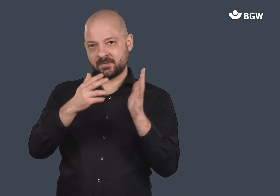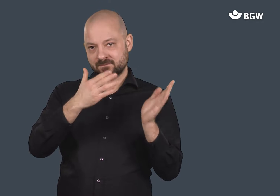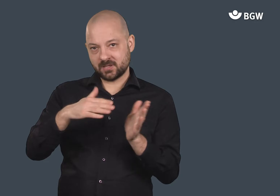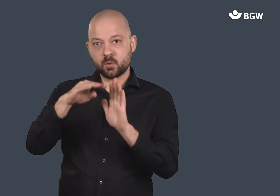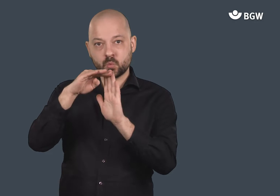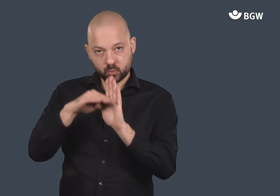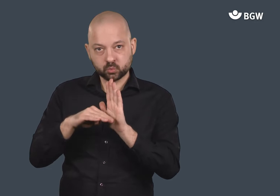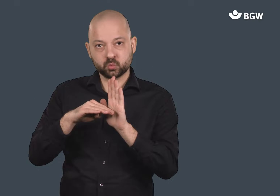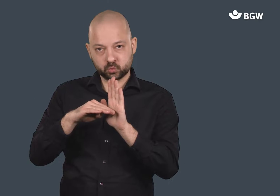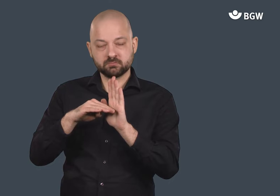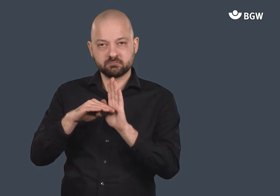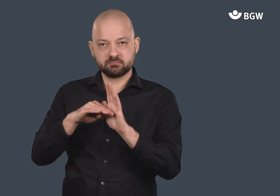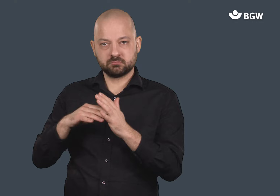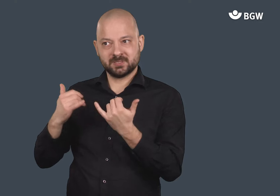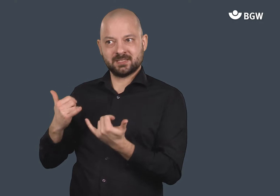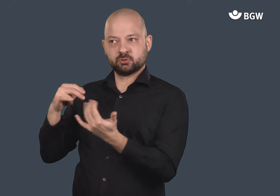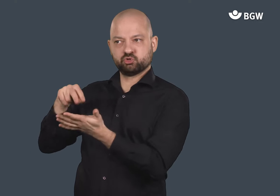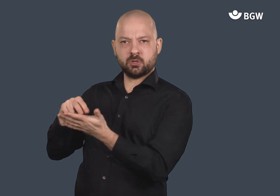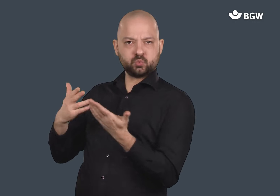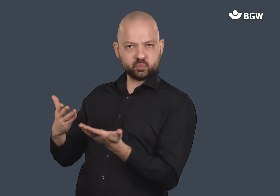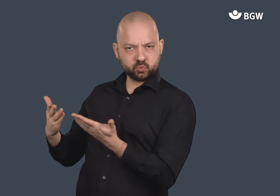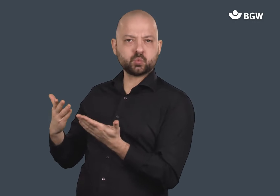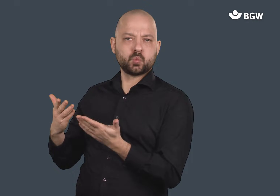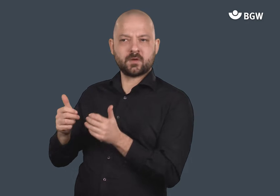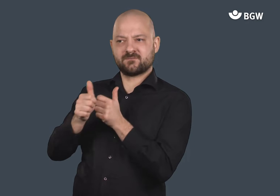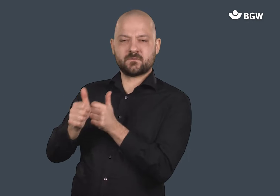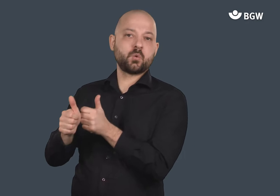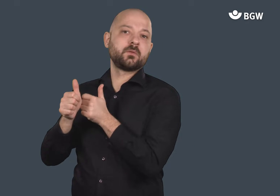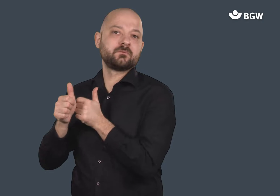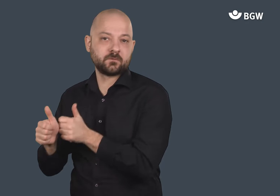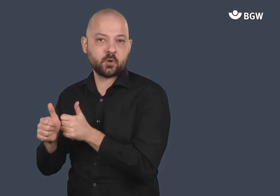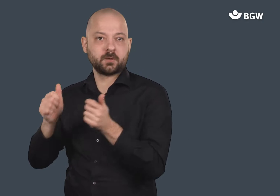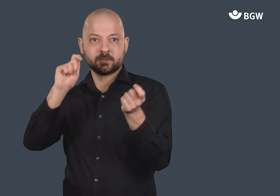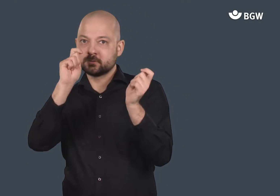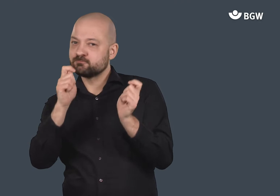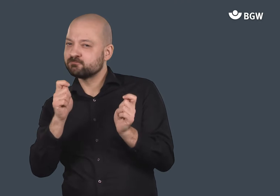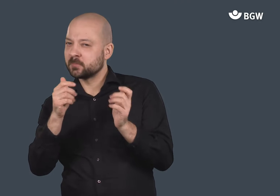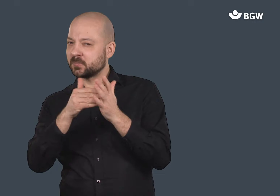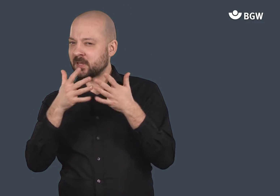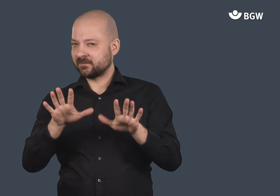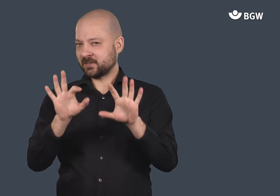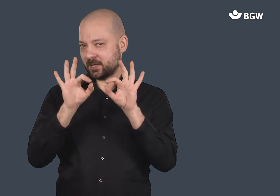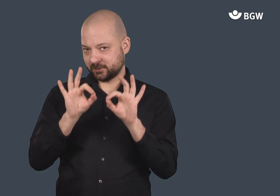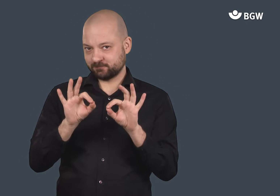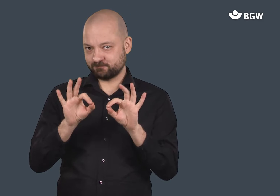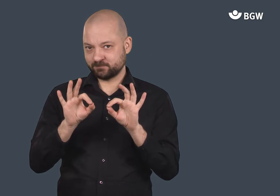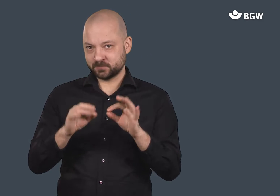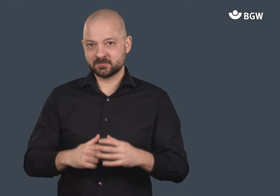Verordnung (BITV 2.0) in ihrer jeweils gültigen Fassung.